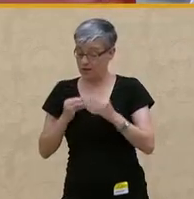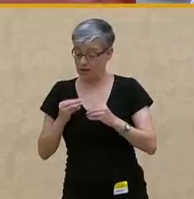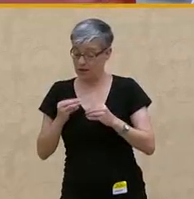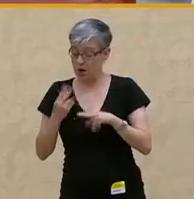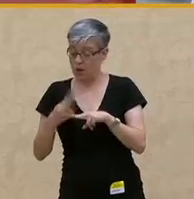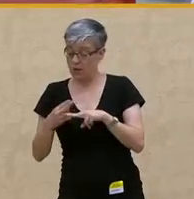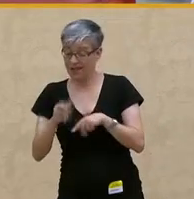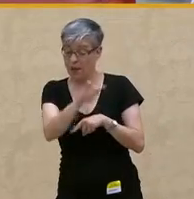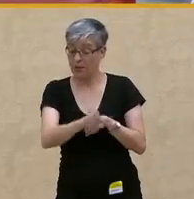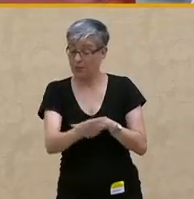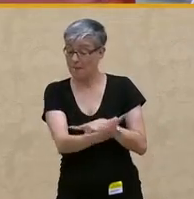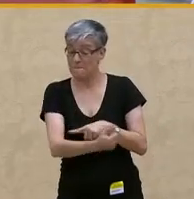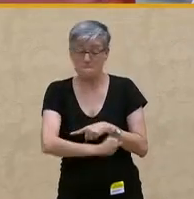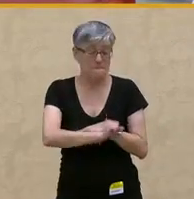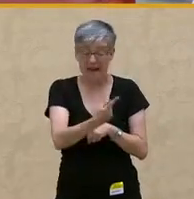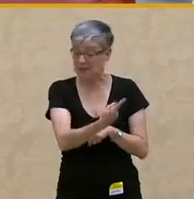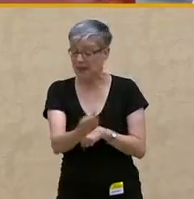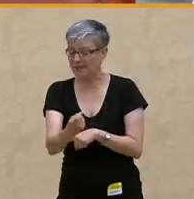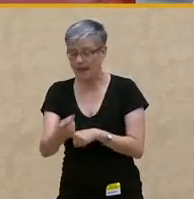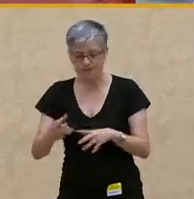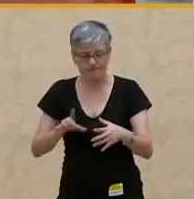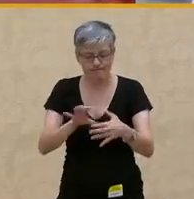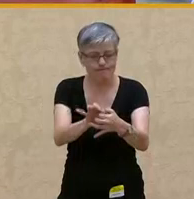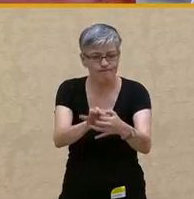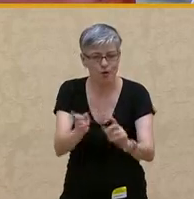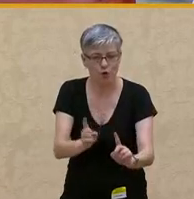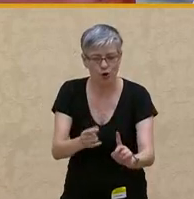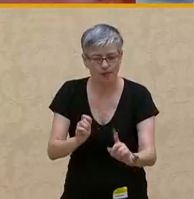llegando para las personas que más lo necesitan. Cómo a veces lo que estamos haciendo llega a las